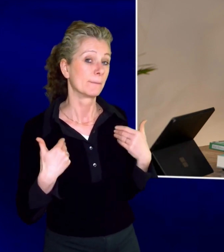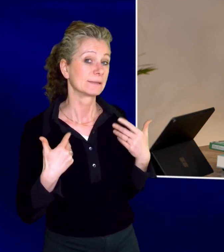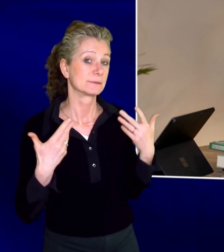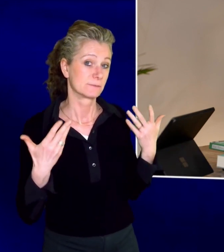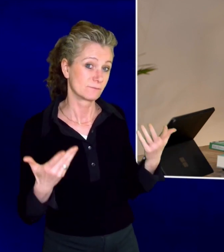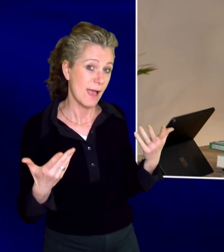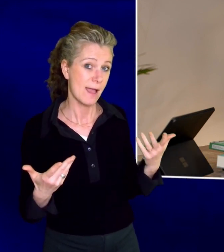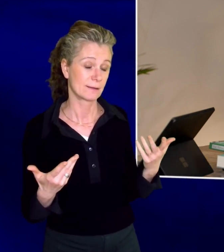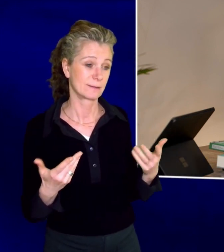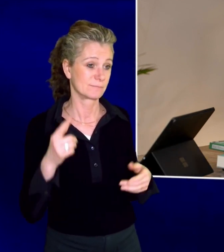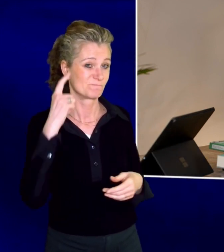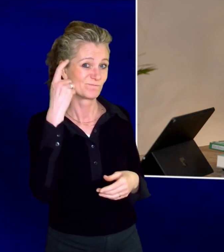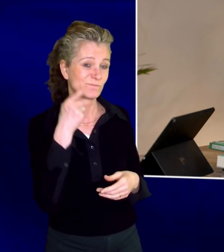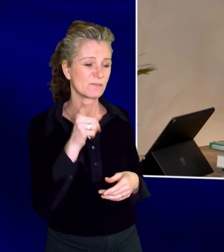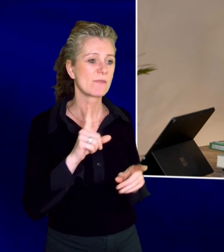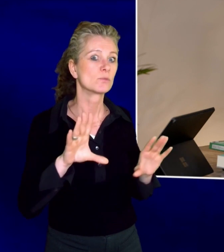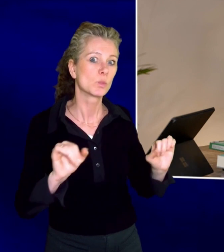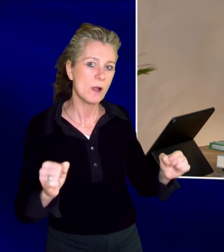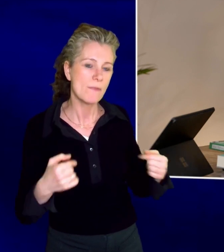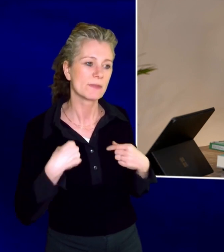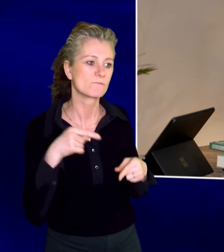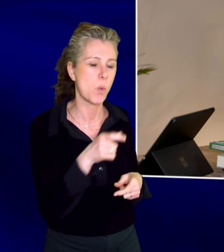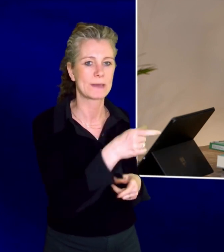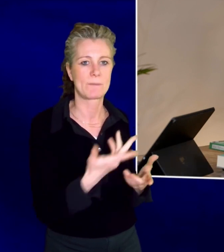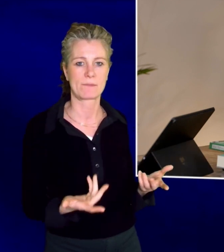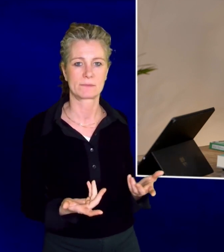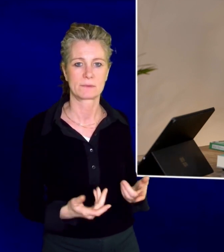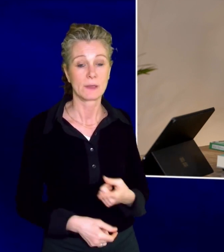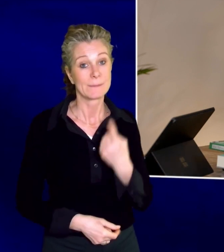Wat kan ik voor iemand doen? En ik heb daar maar één woord voor: luisteren...